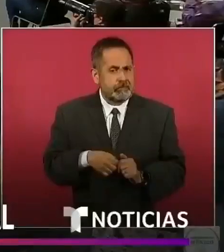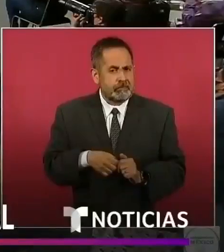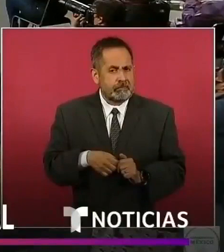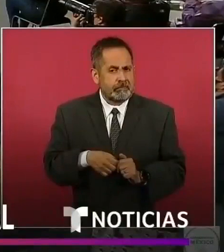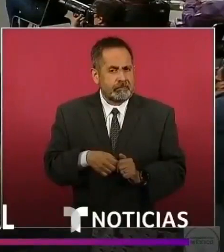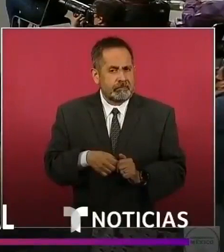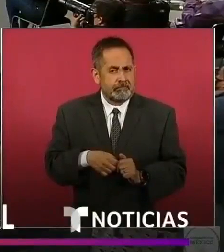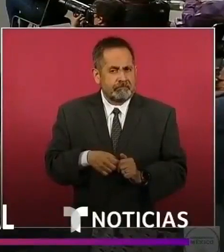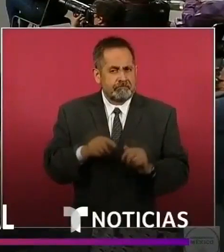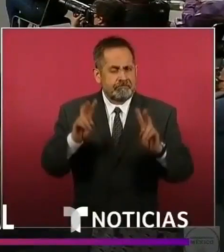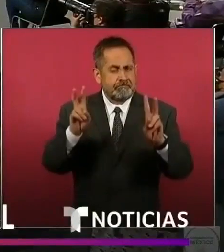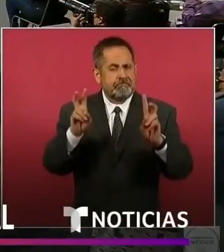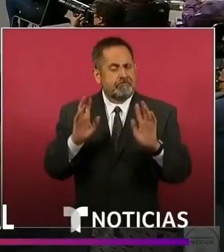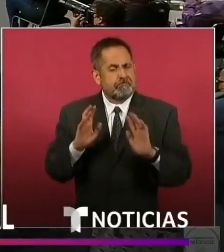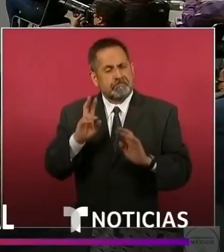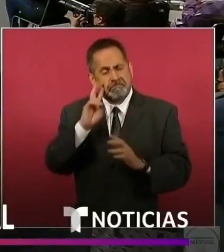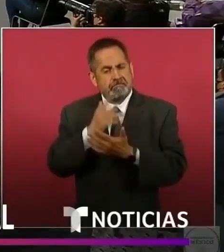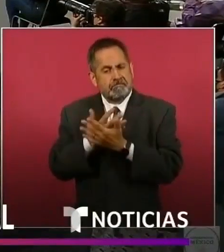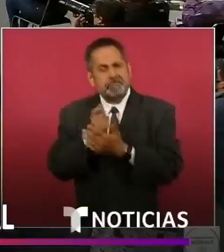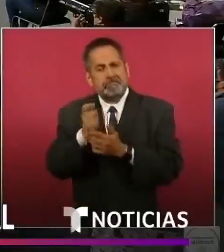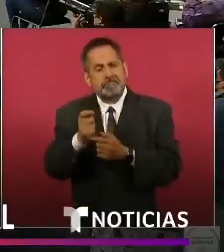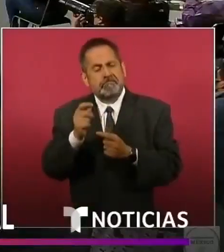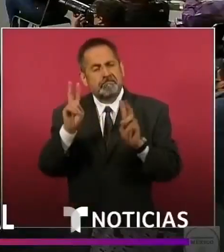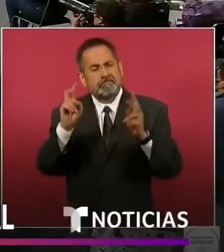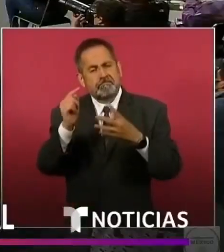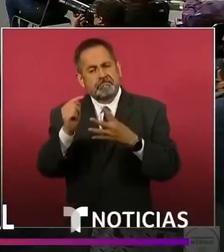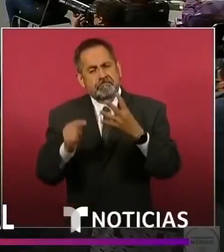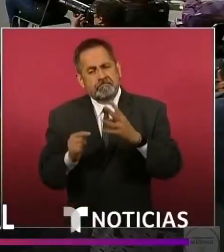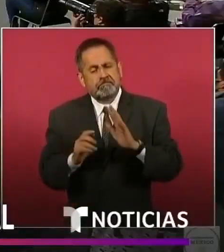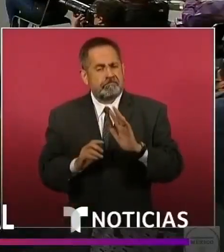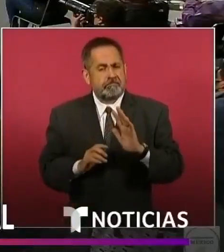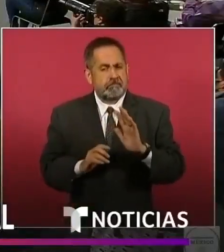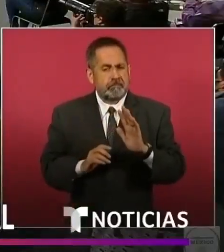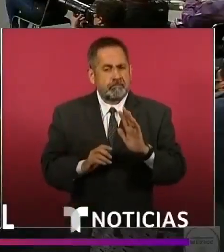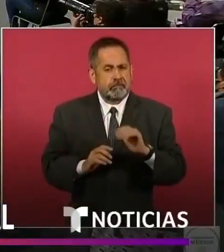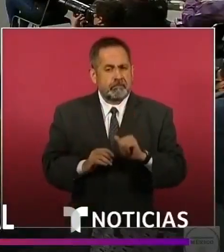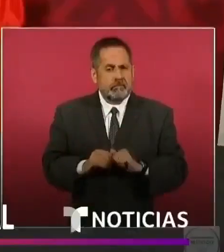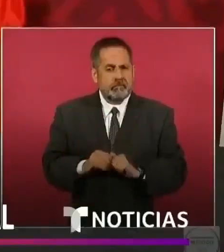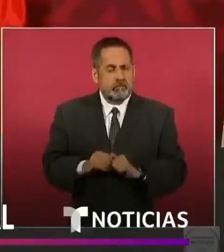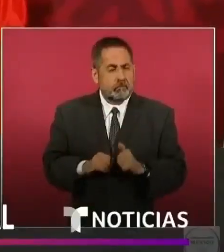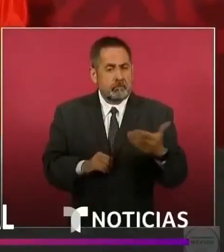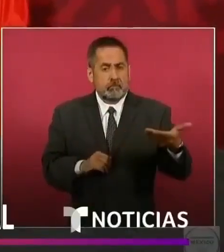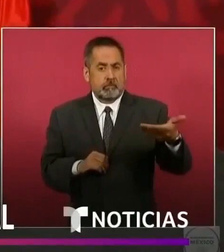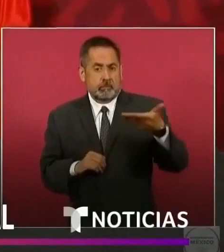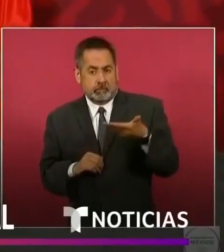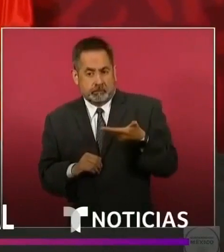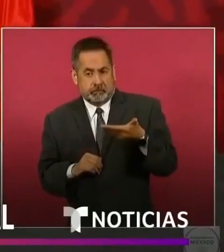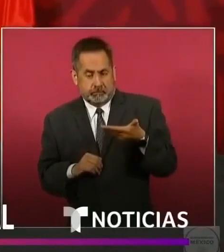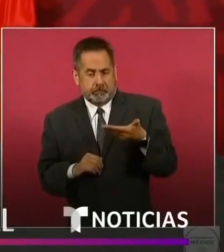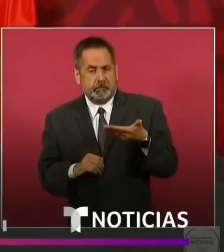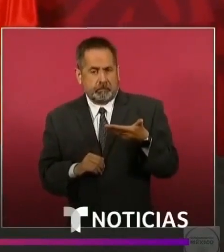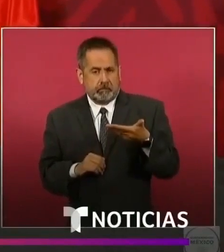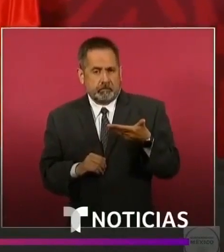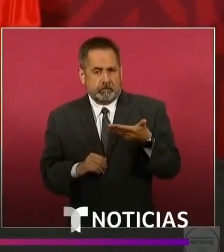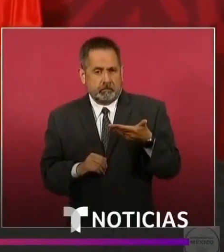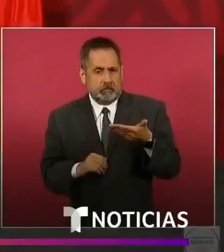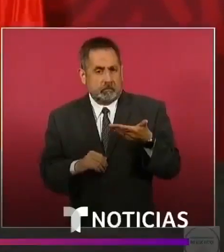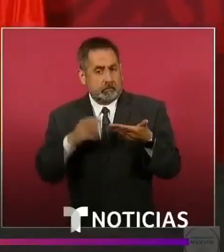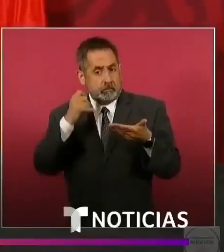PRESIDENTE ANDRéS MANUEL LóPEZ OBRADOR EN LA CUMBRE DE LAS AMéRICAS EN LOS ÁNGELES,